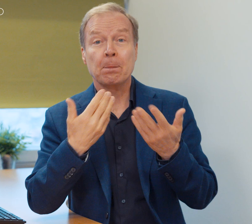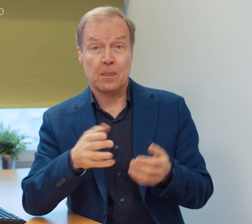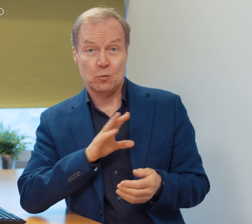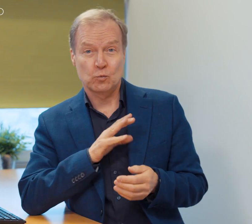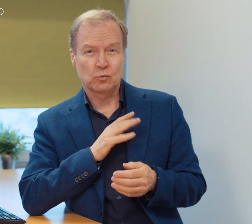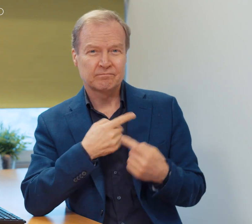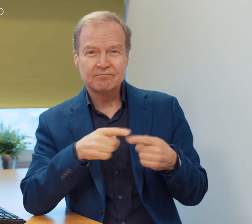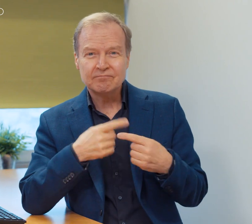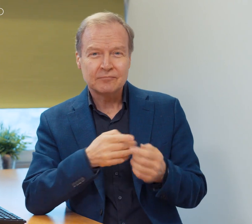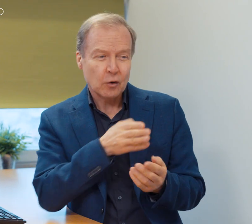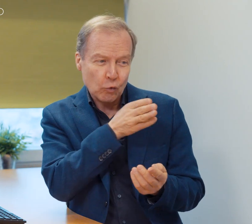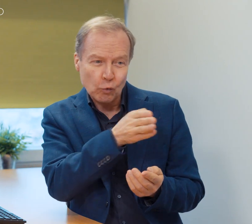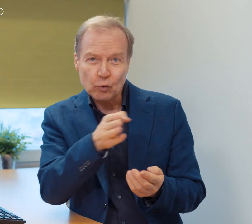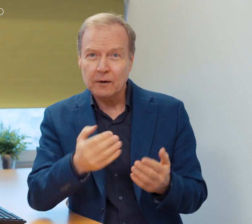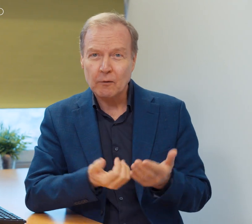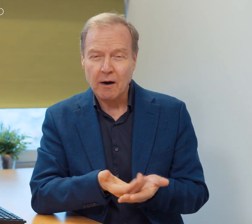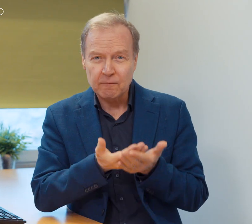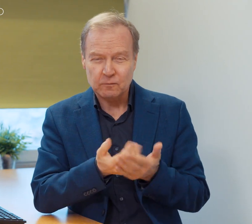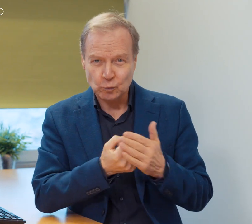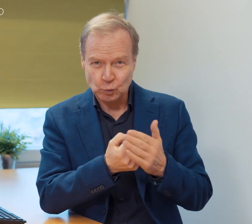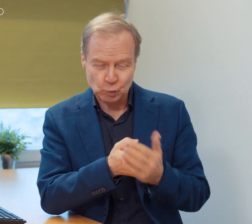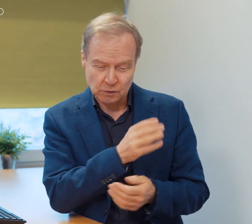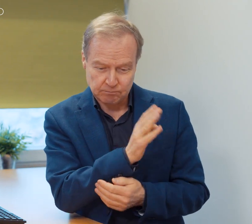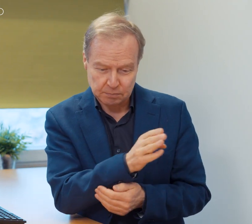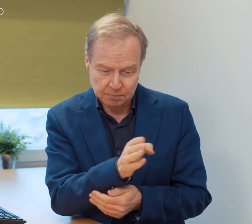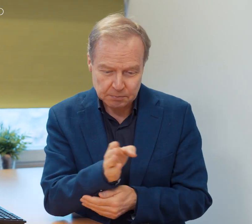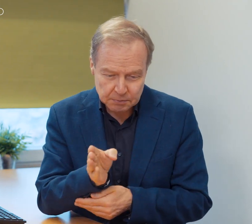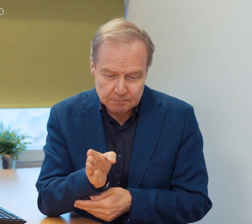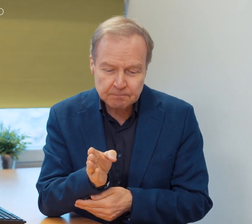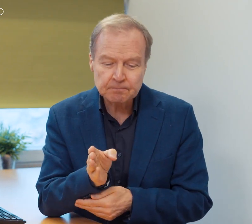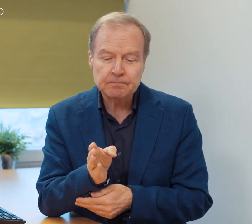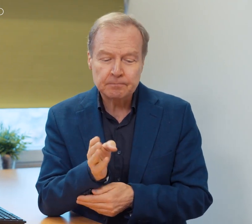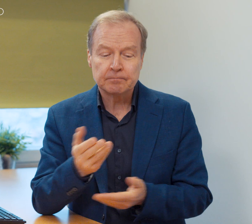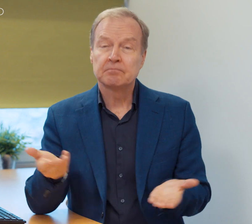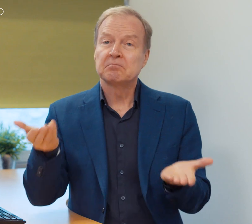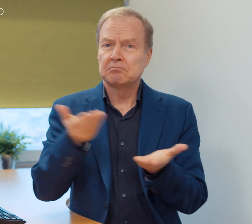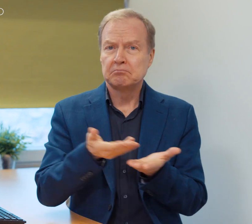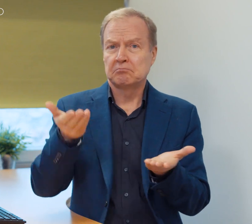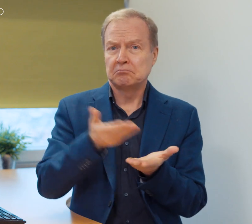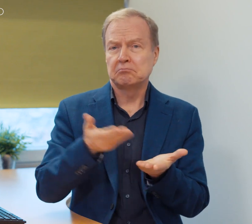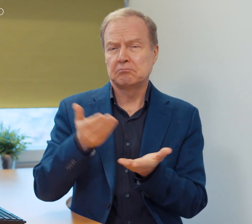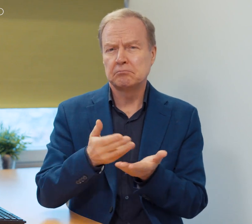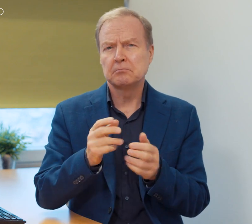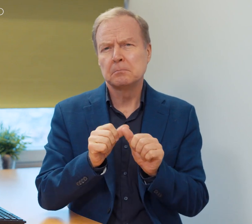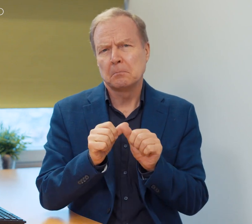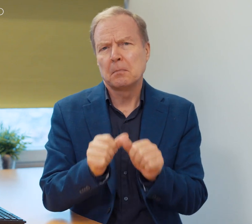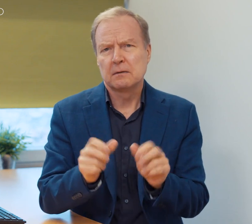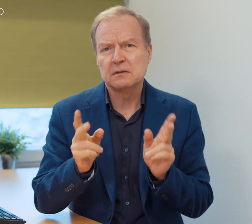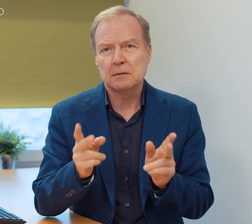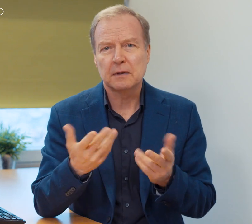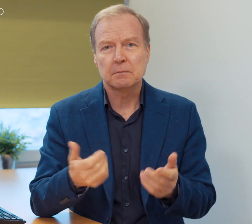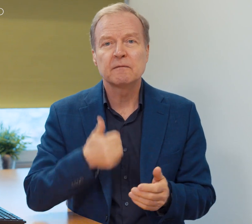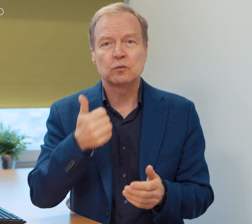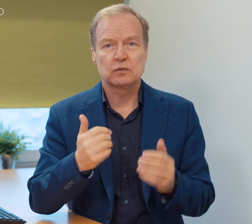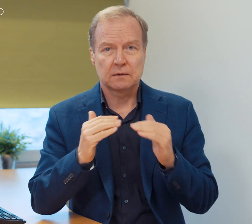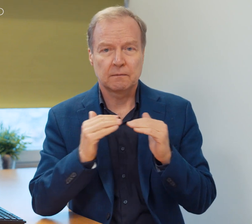Kohdennetuissa avustuksissa summat ovat pitkälti edellisvuoden mukaisia.